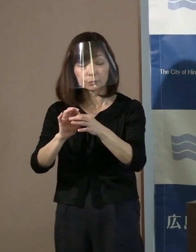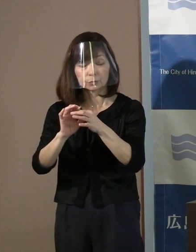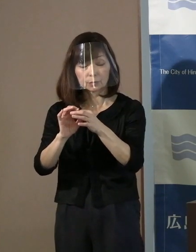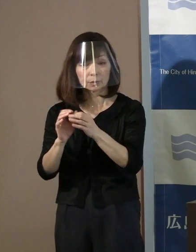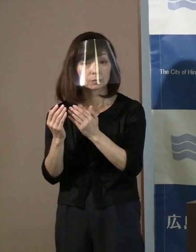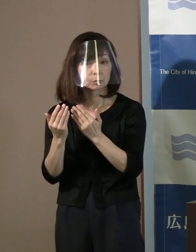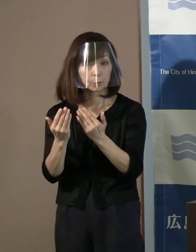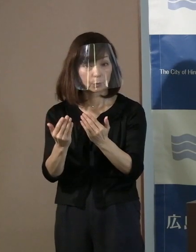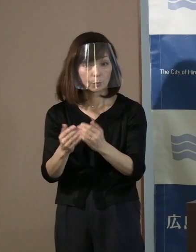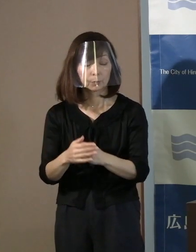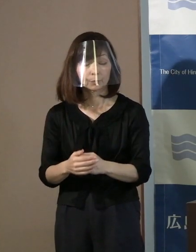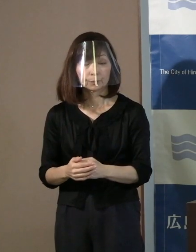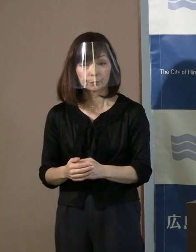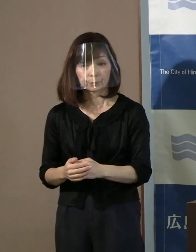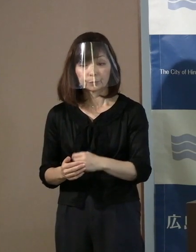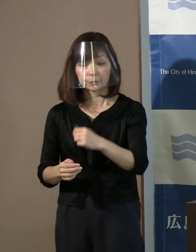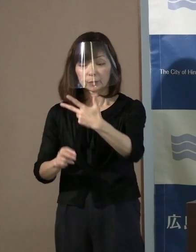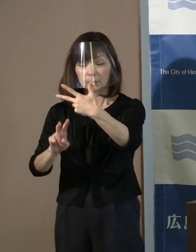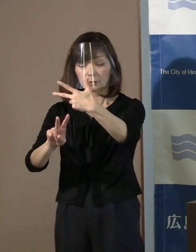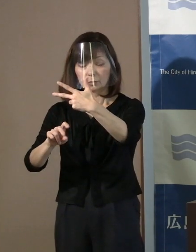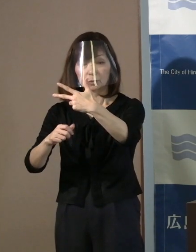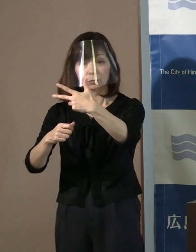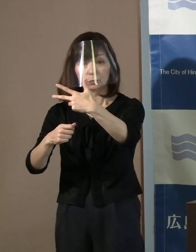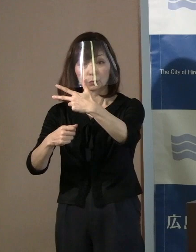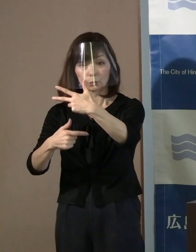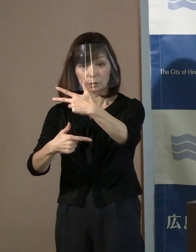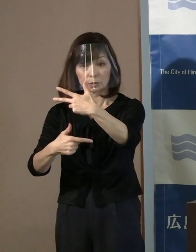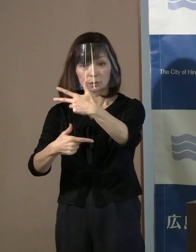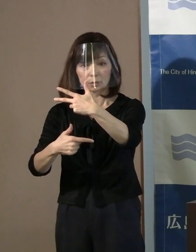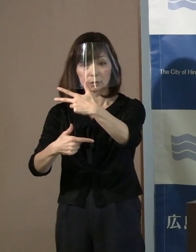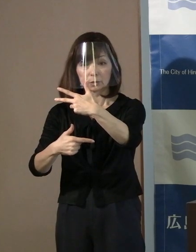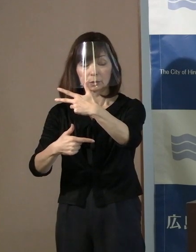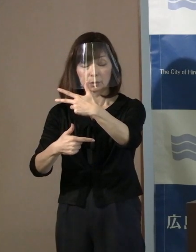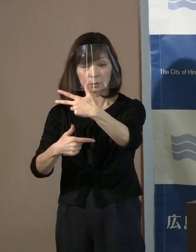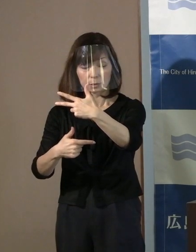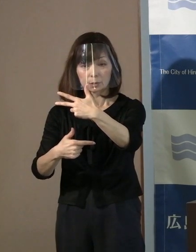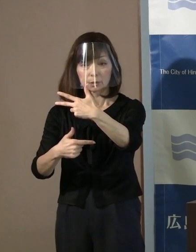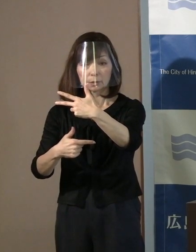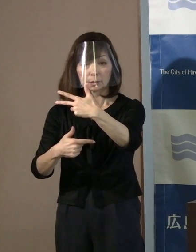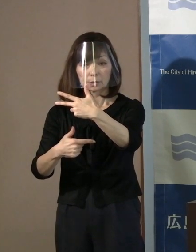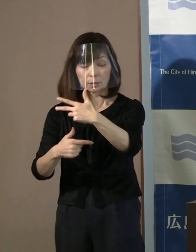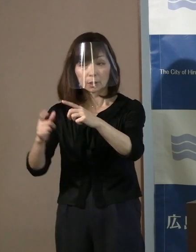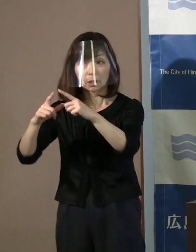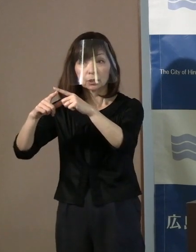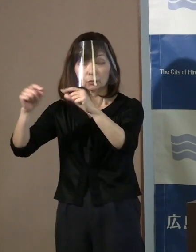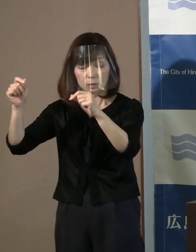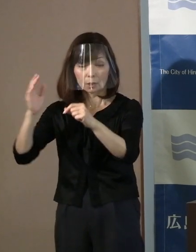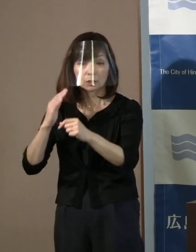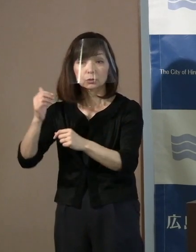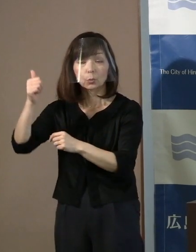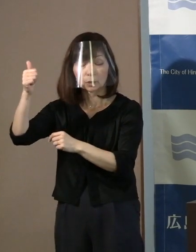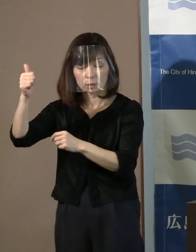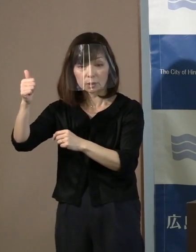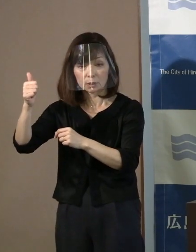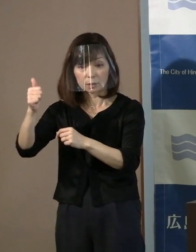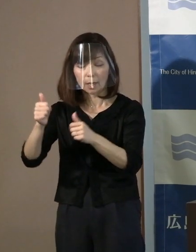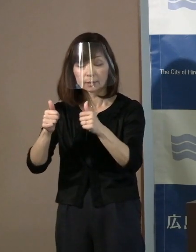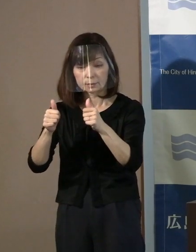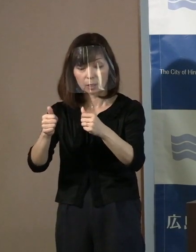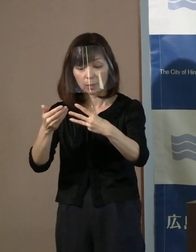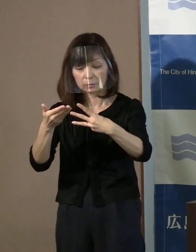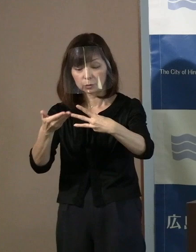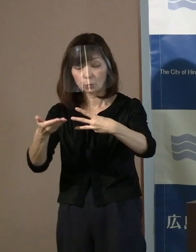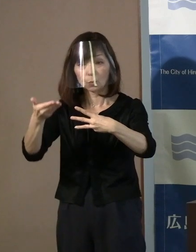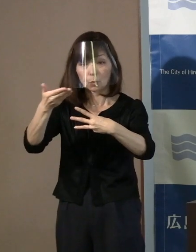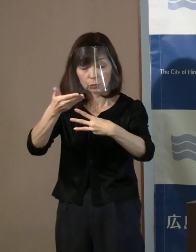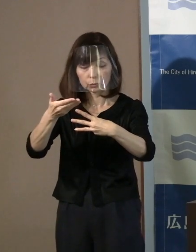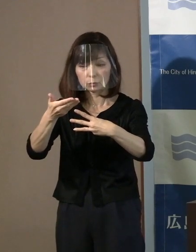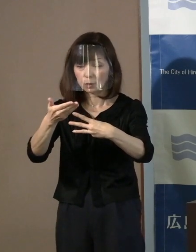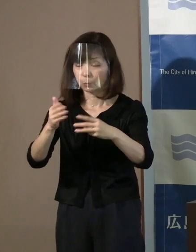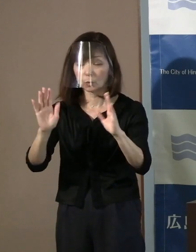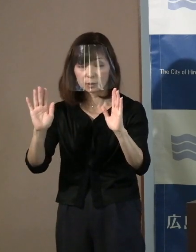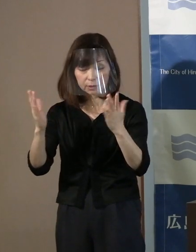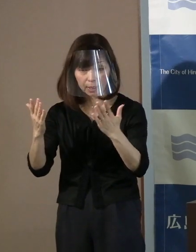今月26日に国の方が､(管義偉)総理が上告を 断念するというふうに翌日談話も出されて､